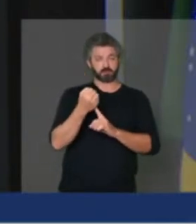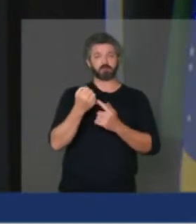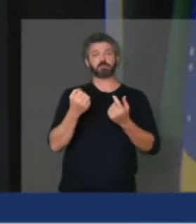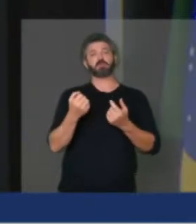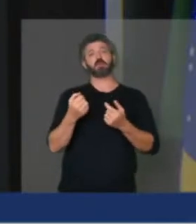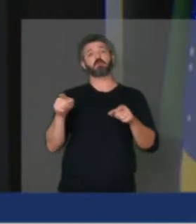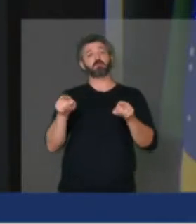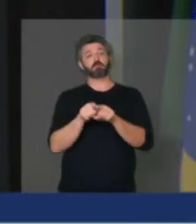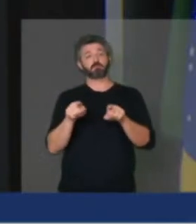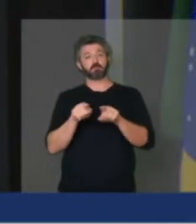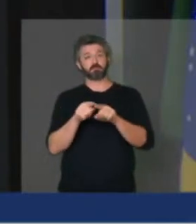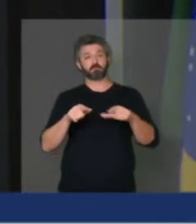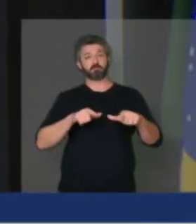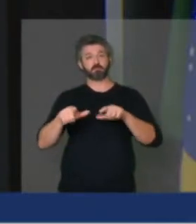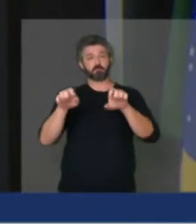MAS, O ACRÀSCIMO DE 1% AO FUNDO DE PARTICIPAÇÃO DOS